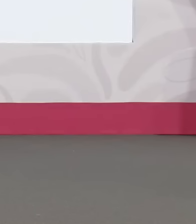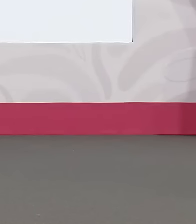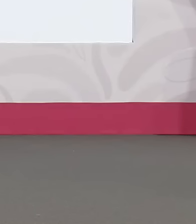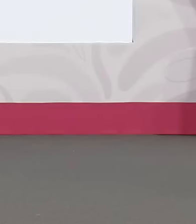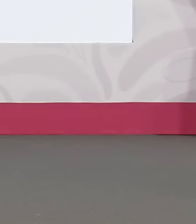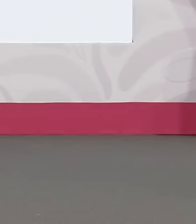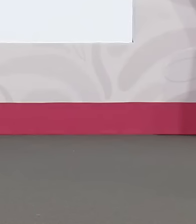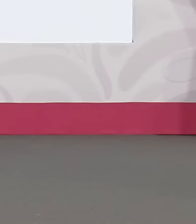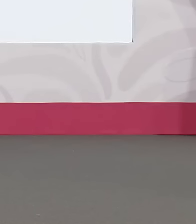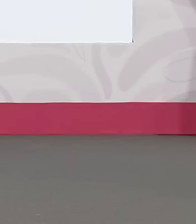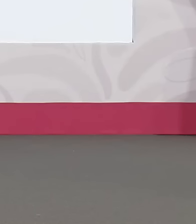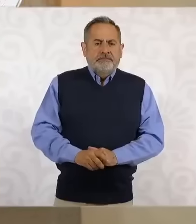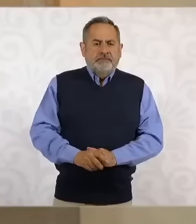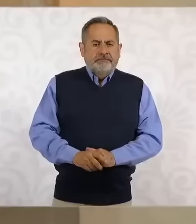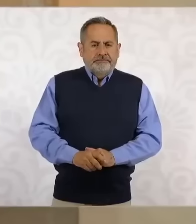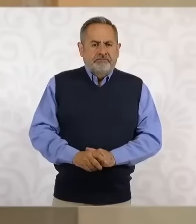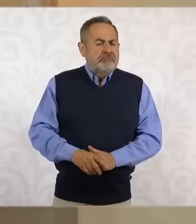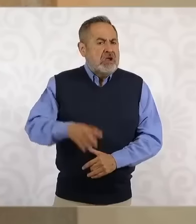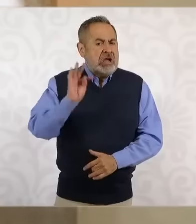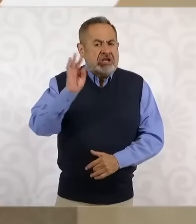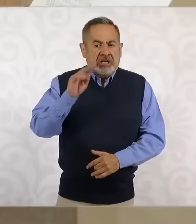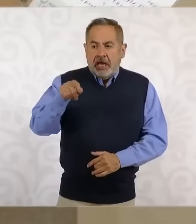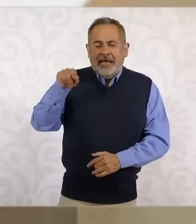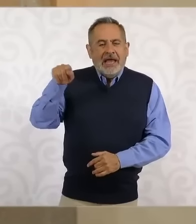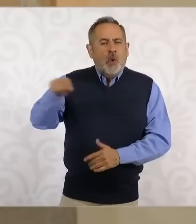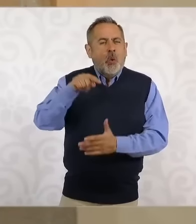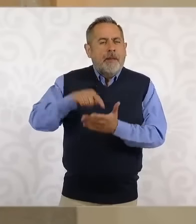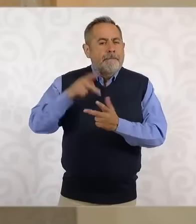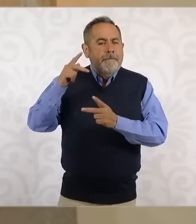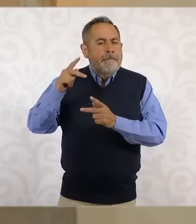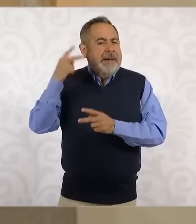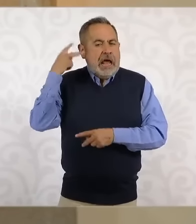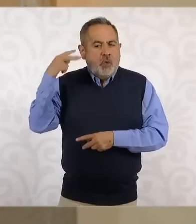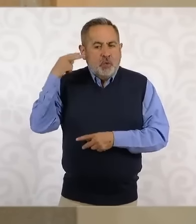crédito en Veracruz, pero vive en la Ciudad de México, puede acudir a la Ciudad de México o